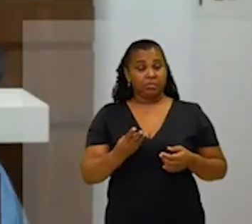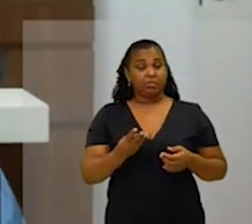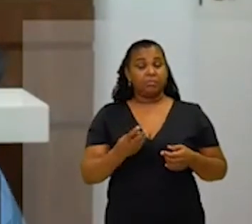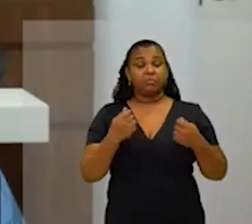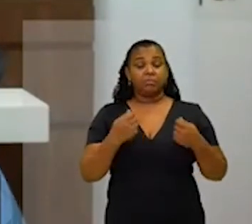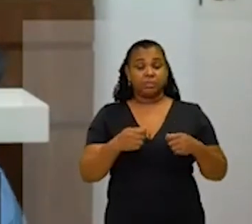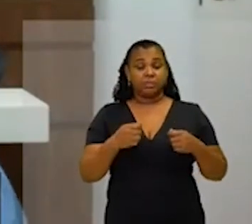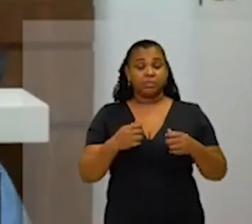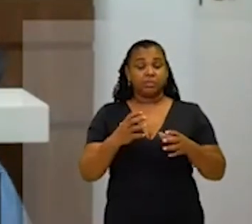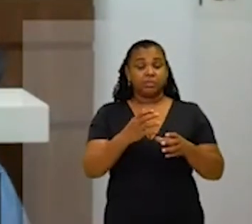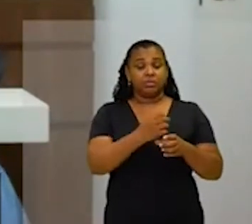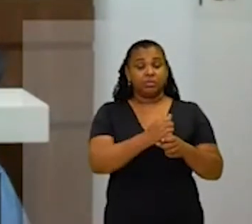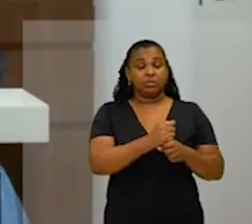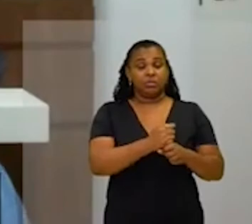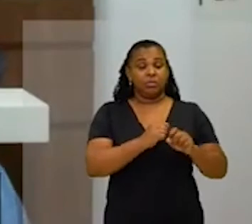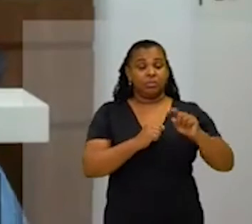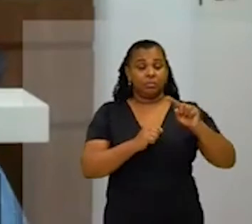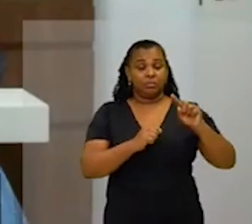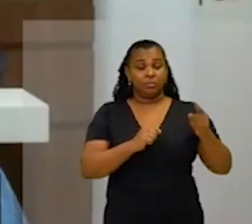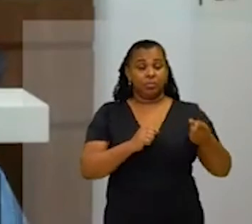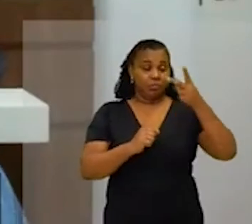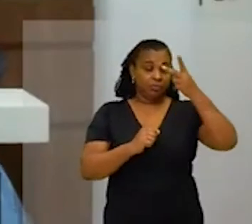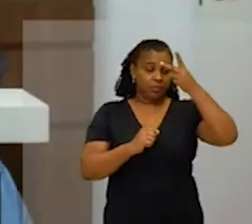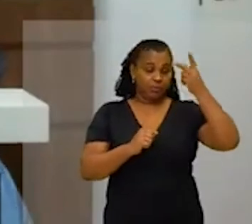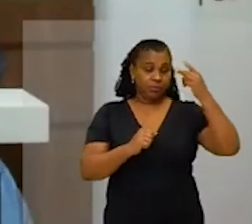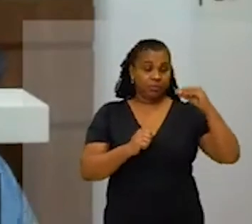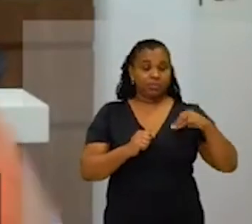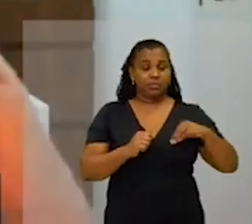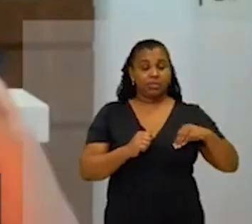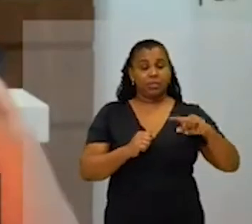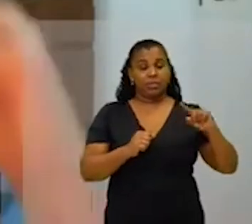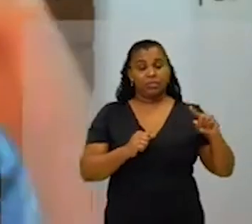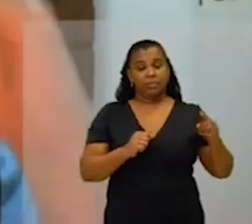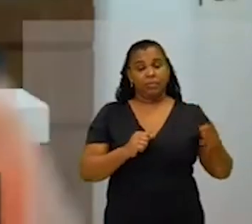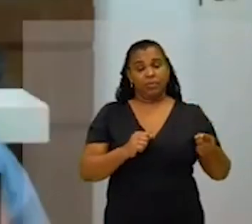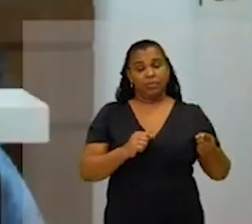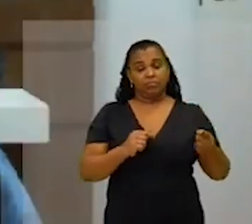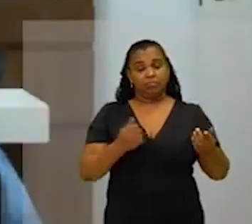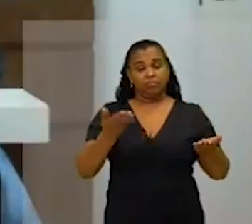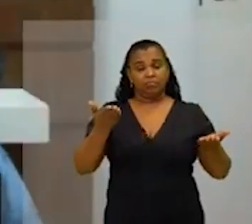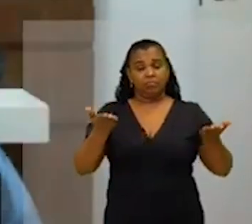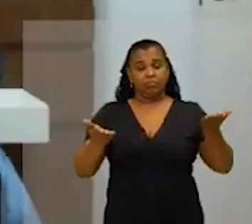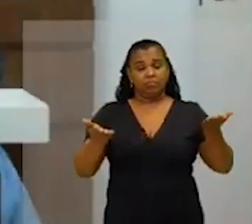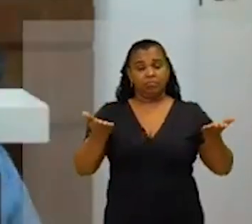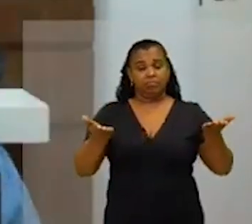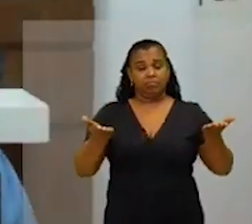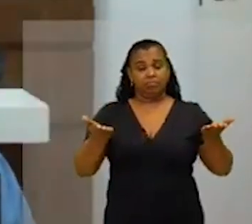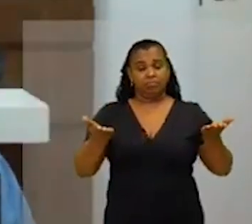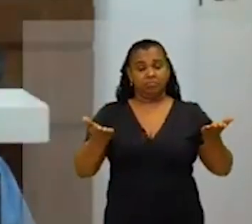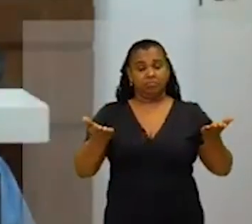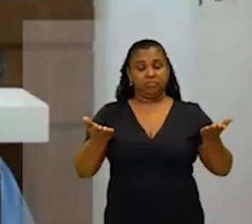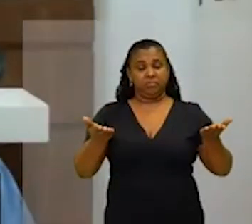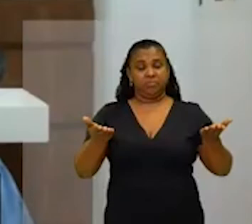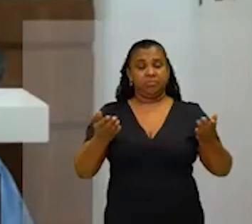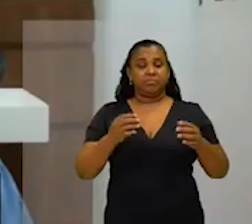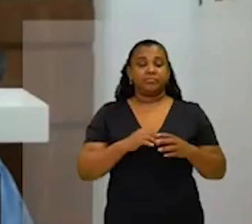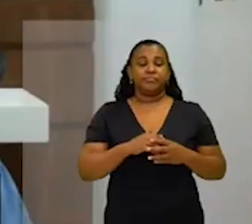então porque o percentual a que o teto então o limite a desigualdade de renda vida dores